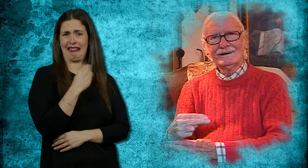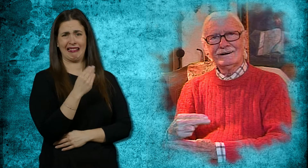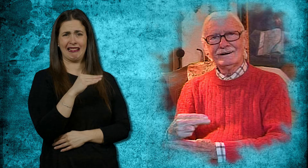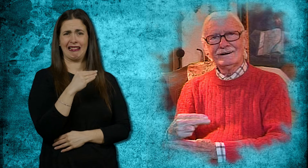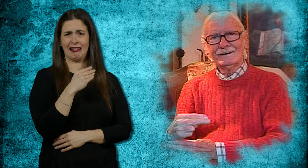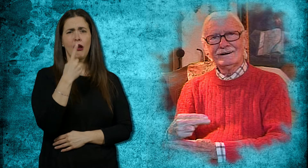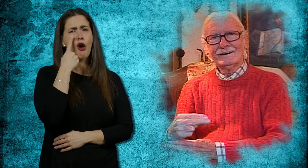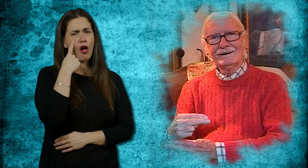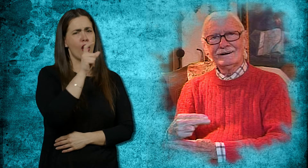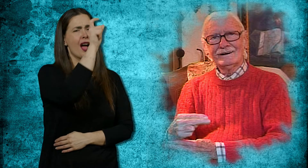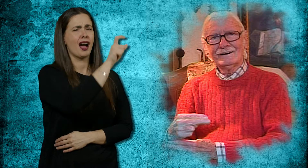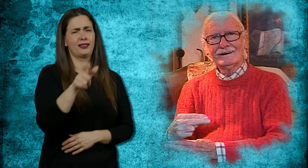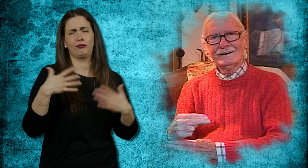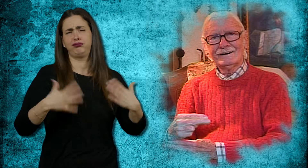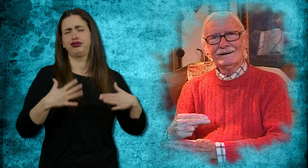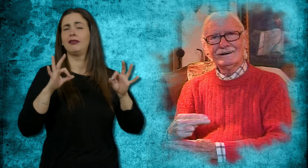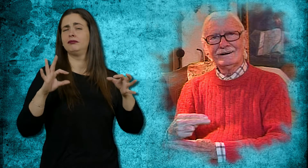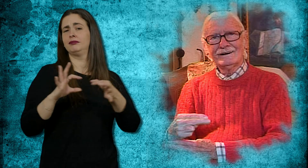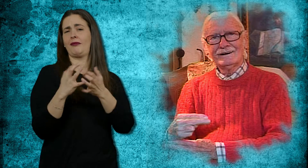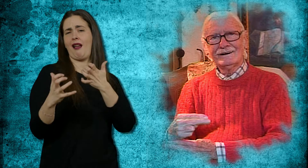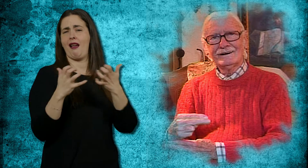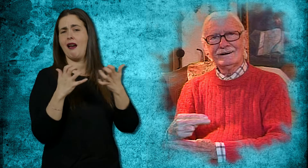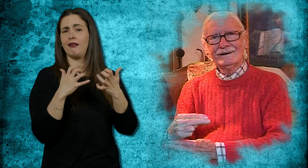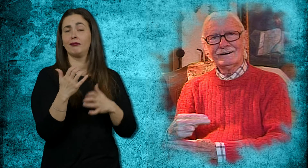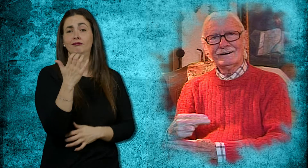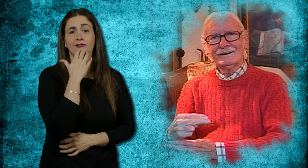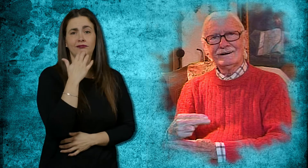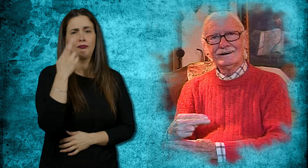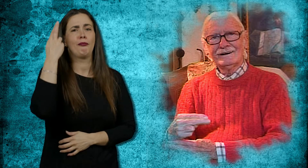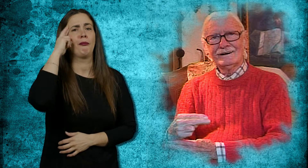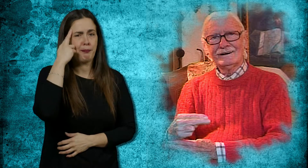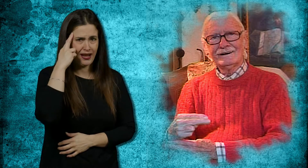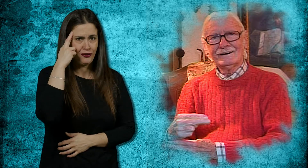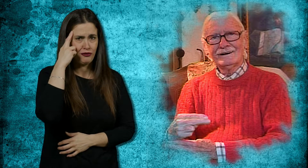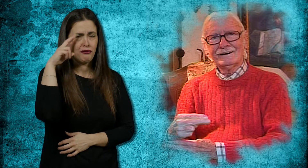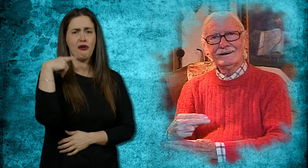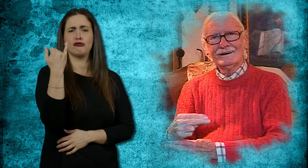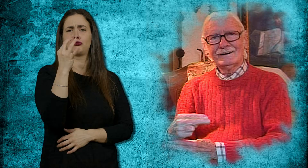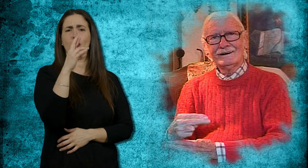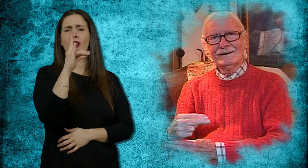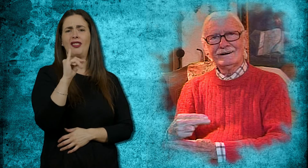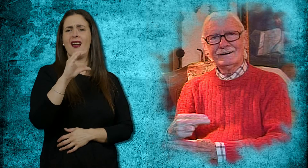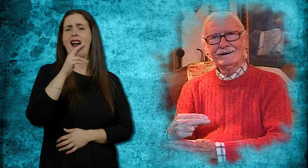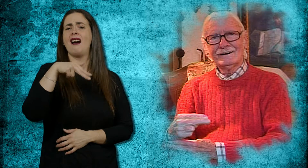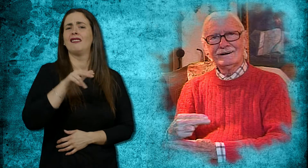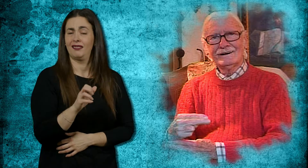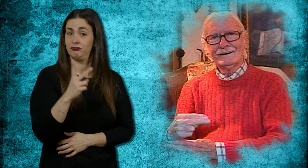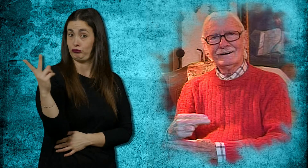Sent jove, va conèixer a persones relacionades amb l'art, com Pedro Segimon i Jordi Carné,